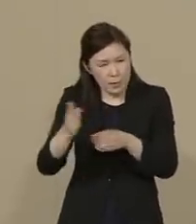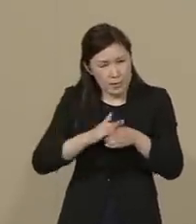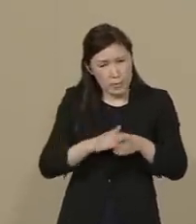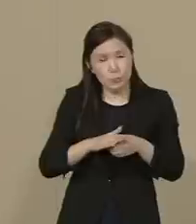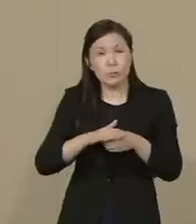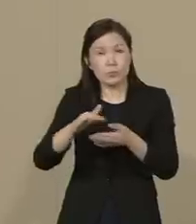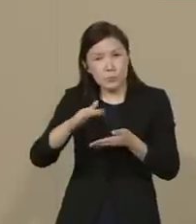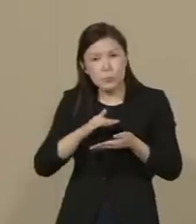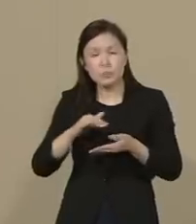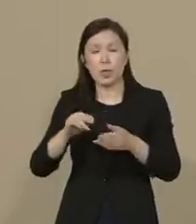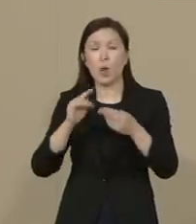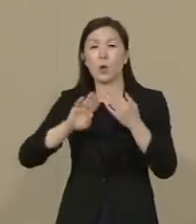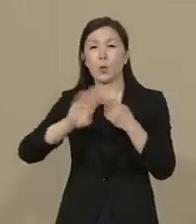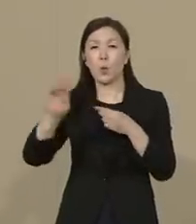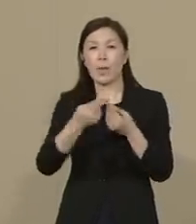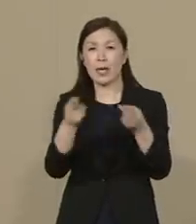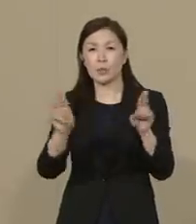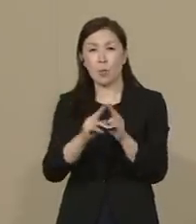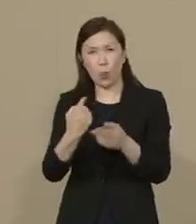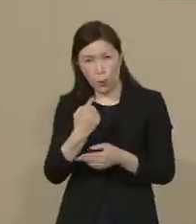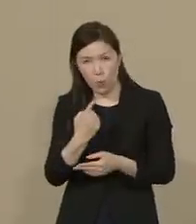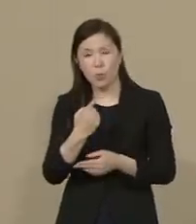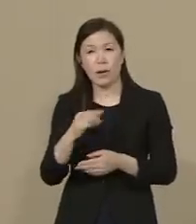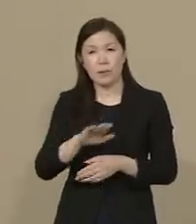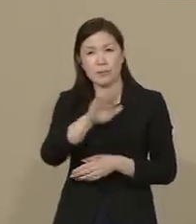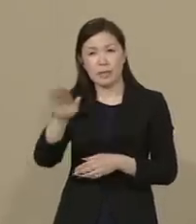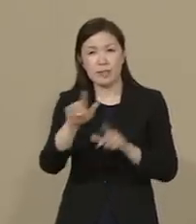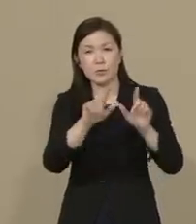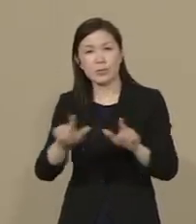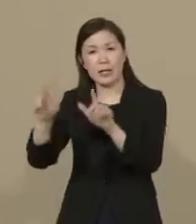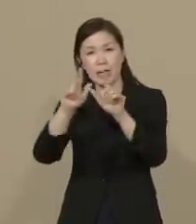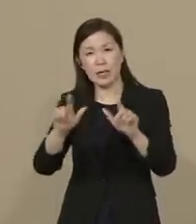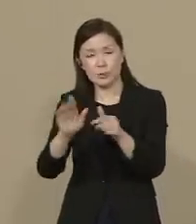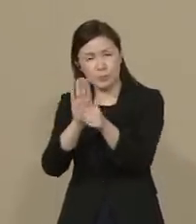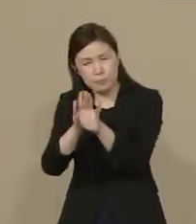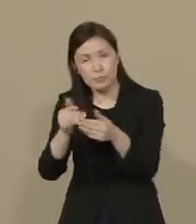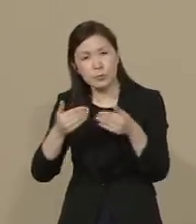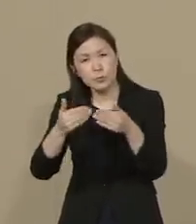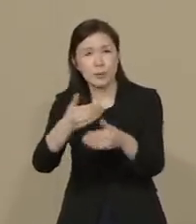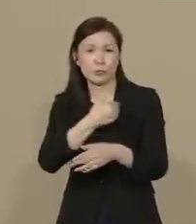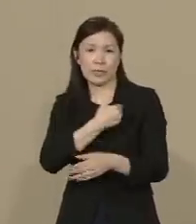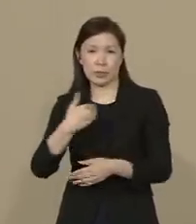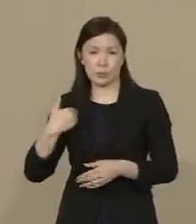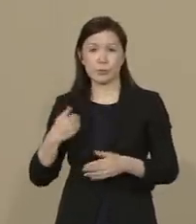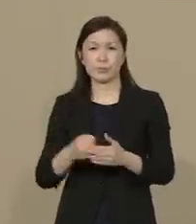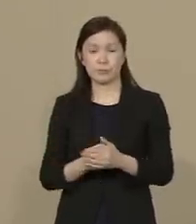生活者のための政策を 推し進めることができます 例えば